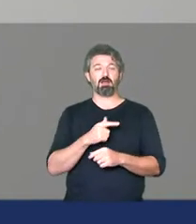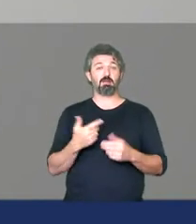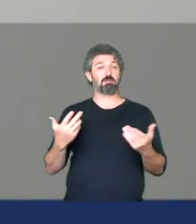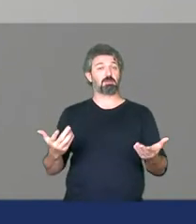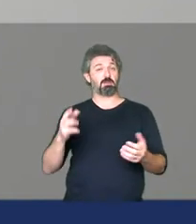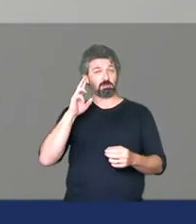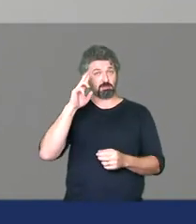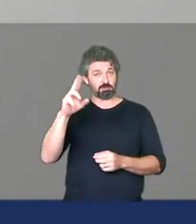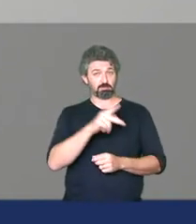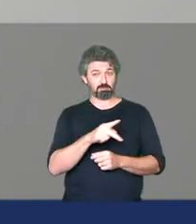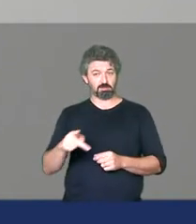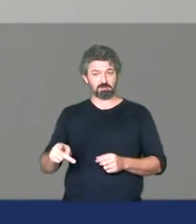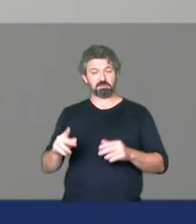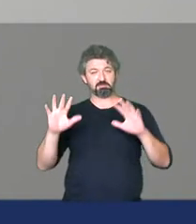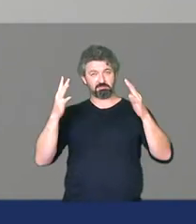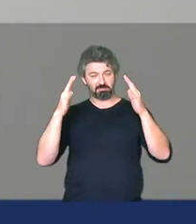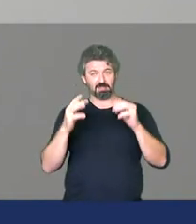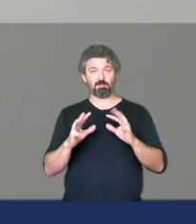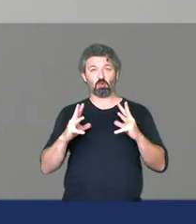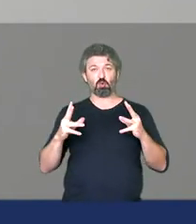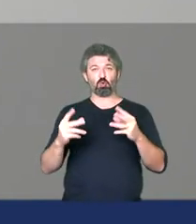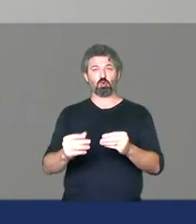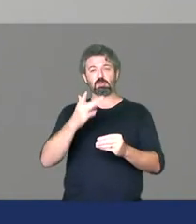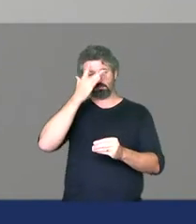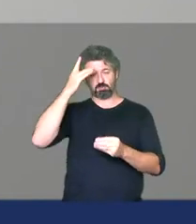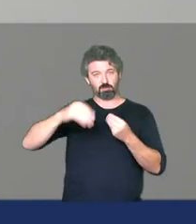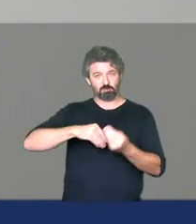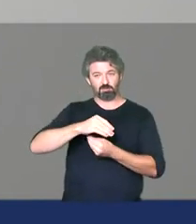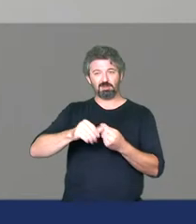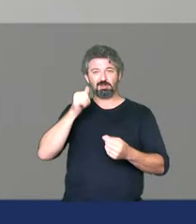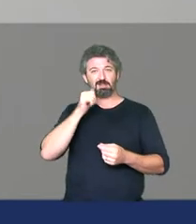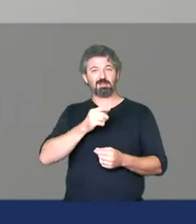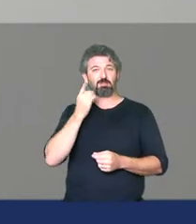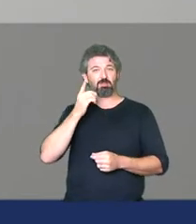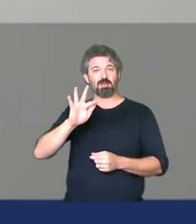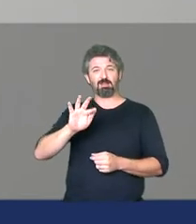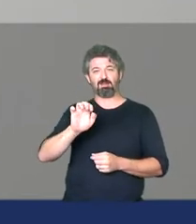TAMBÉM DE SER VOTADA. PORTANTO, SENHOR PRESIDENTE, NÓS QUEREMOS PARABENIZAR A TODOS OS INDIVÍDUOS, A